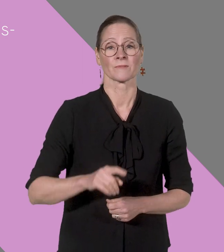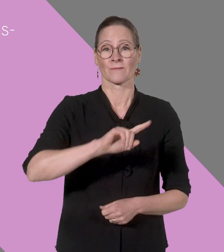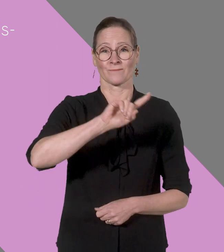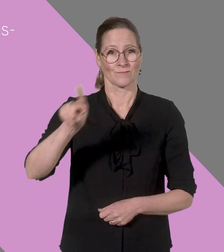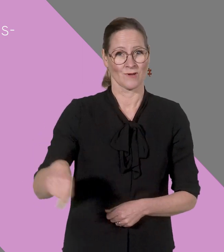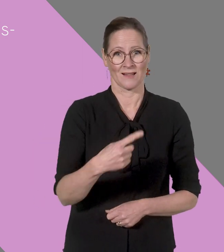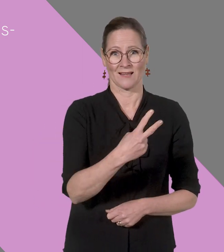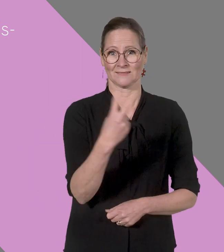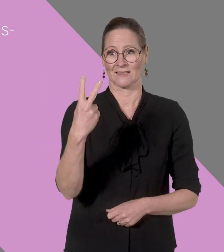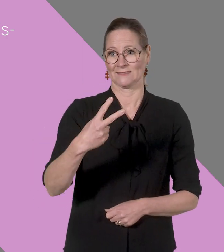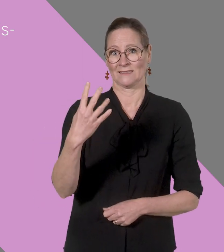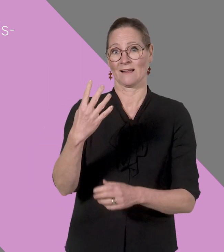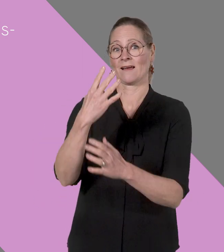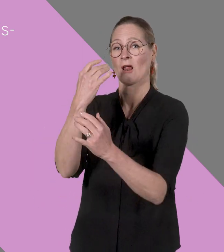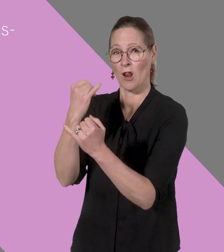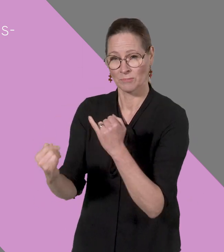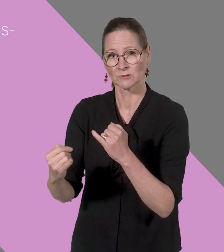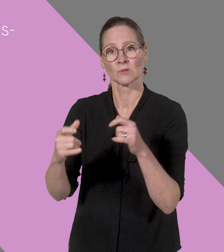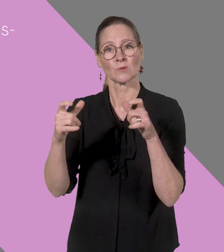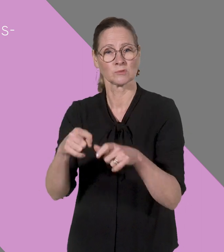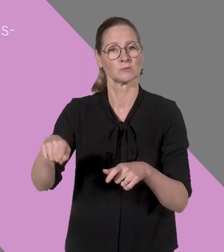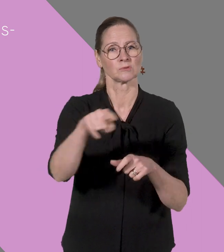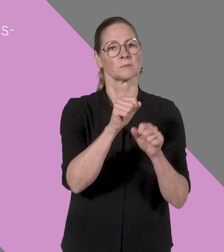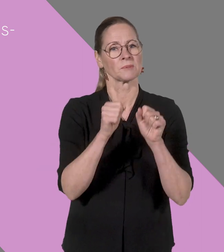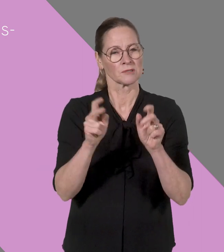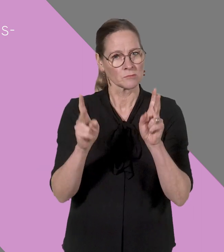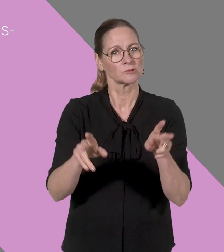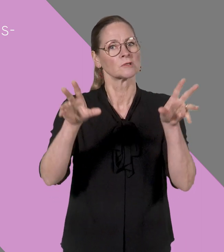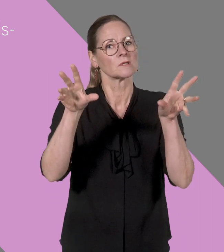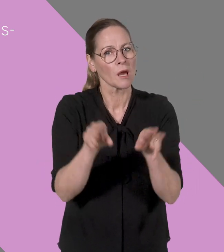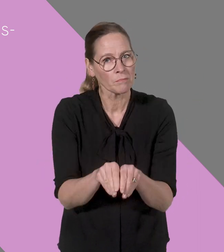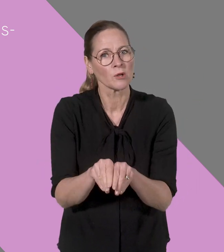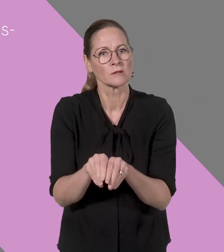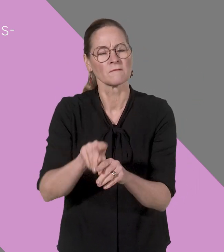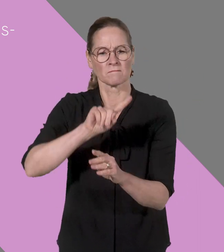Toimintavuoden lopussa yhdistysten tulee myös raportoida siitä, -